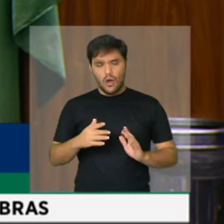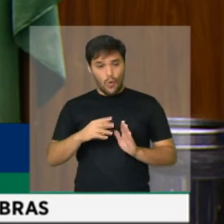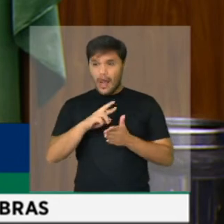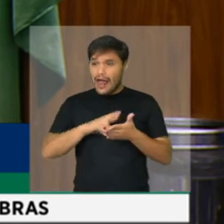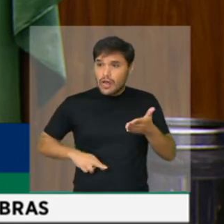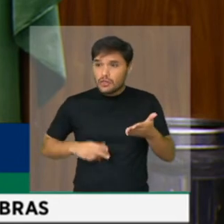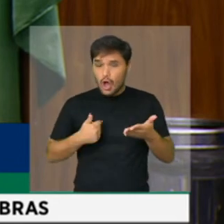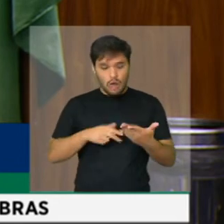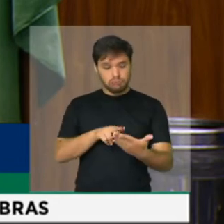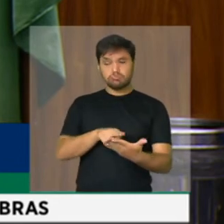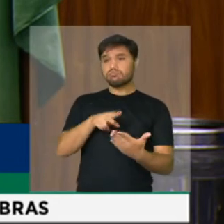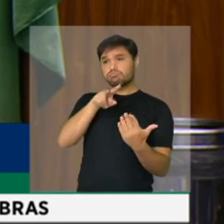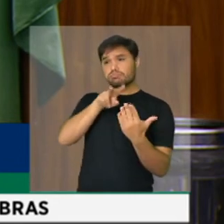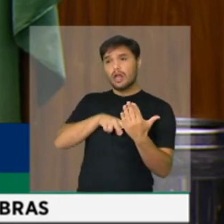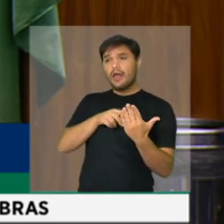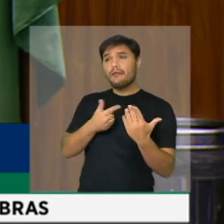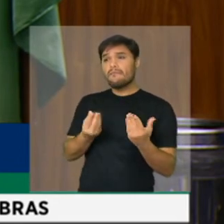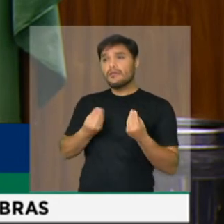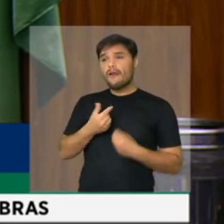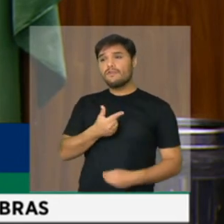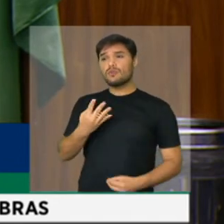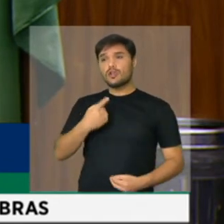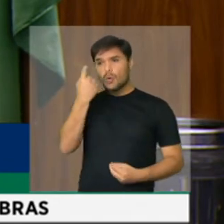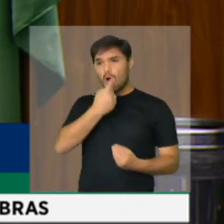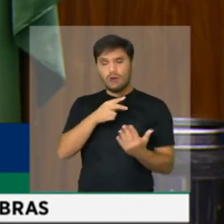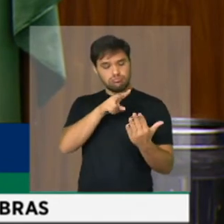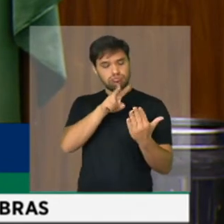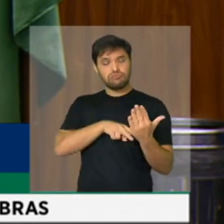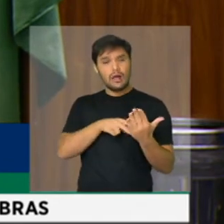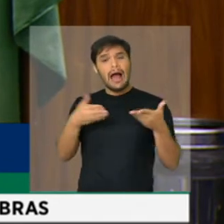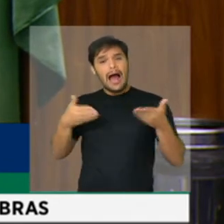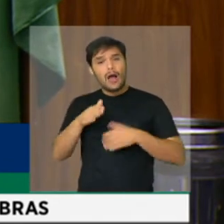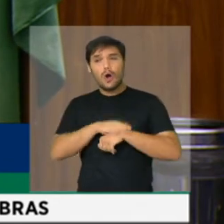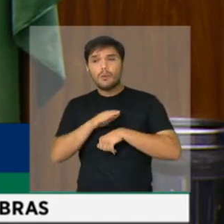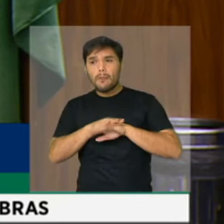CONHECIMENTO DO RELATÓRIO FEITO PELO RELATOR ELOMAR. A EMPRESA ESTÁ DIVULGANDO NESSE